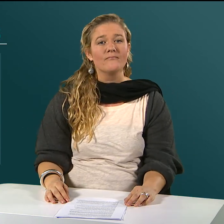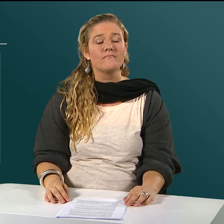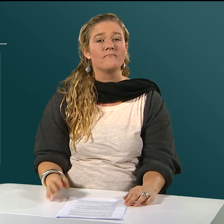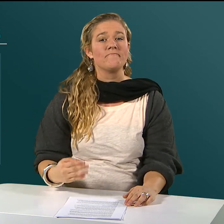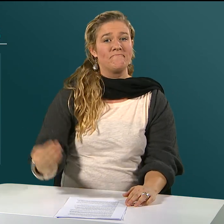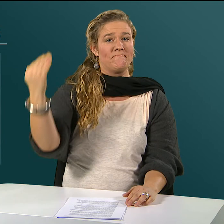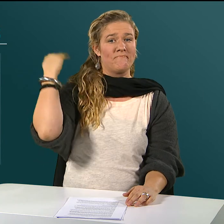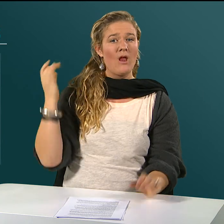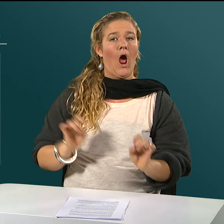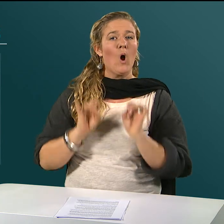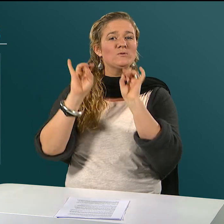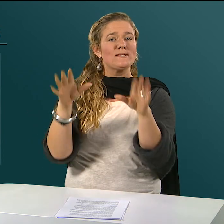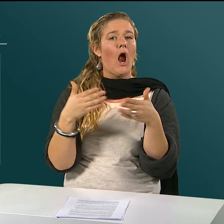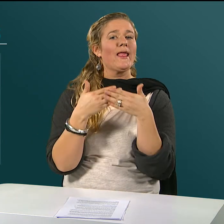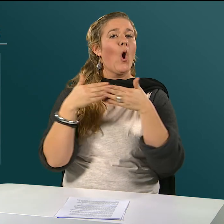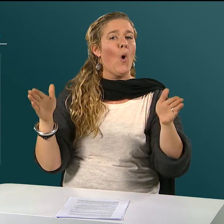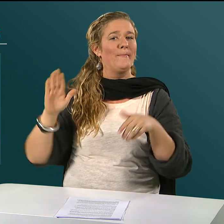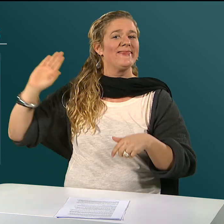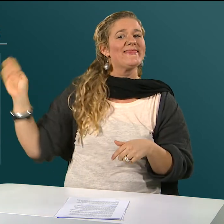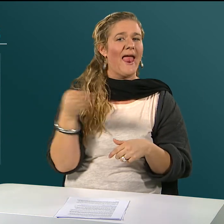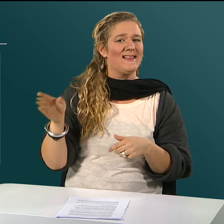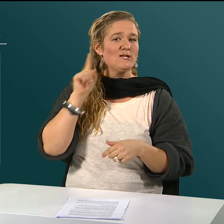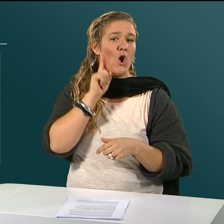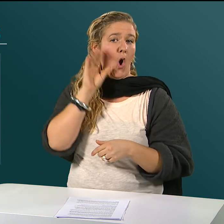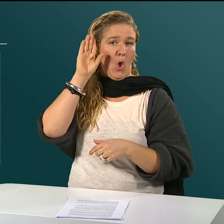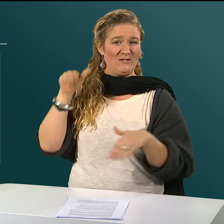Australien Open Tennis.